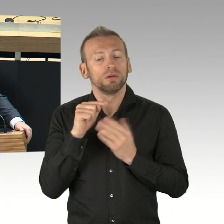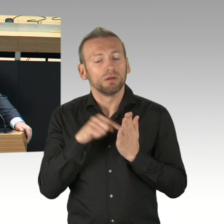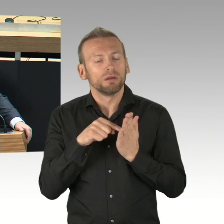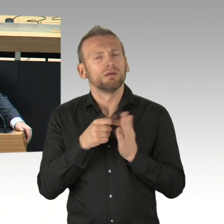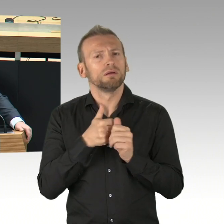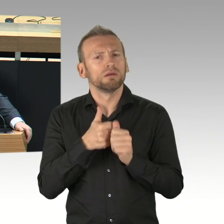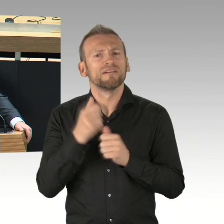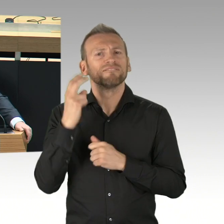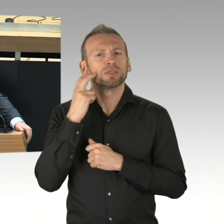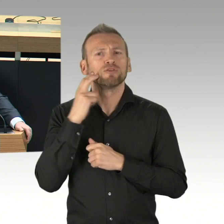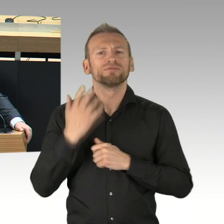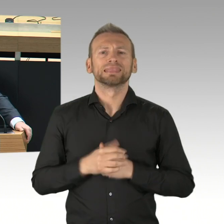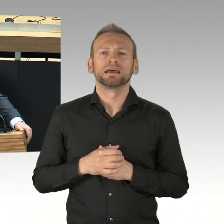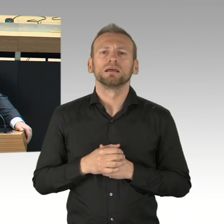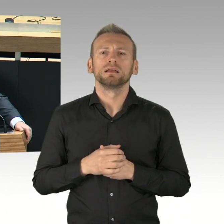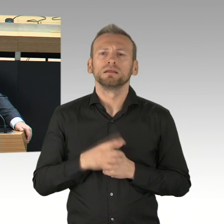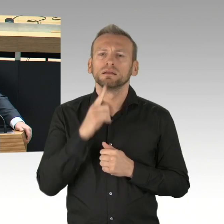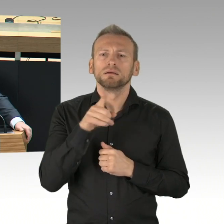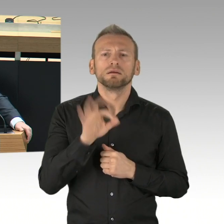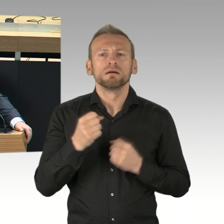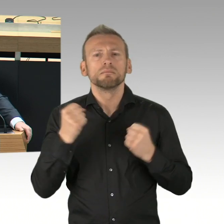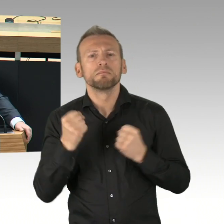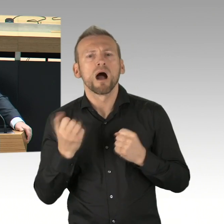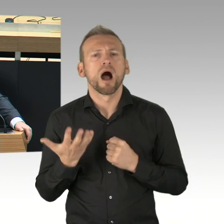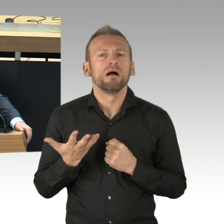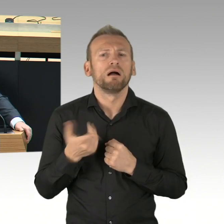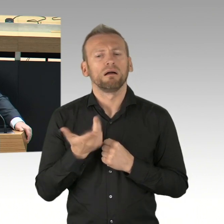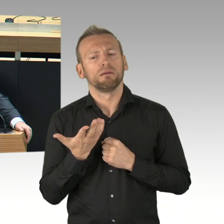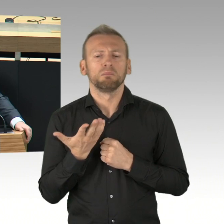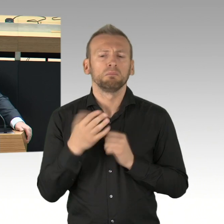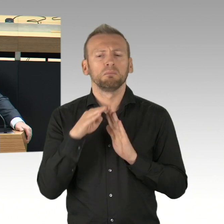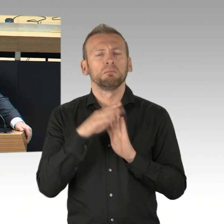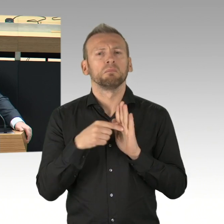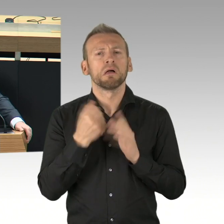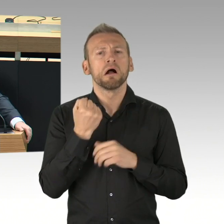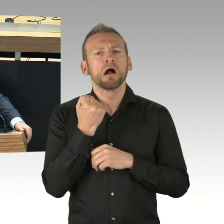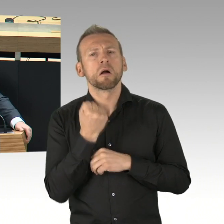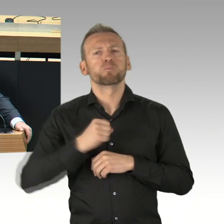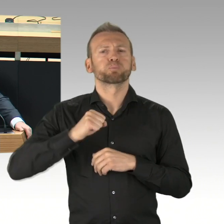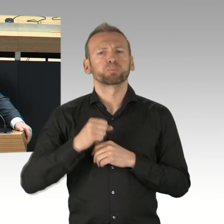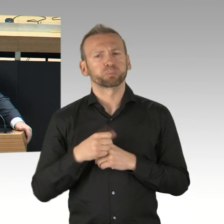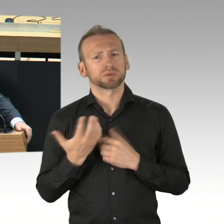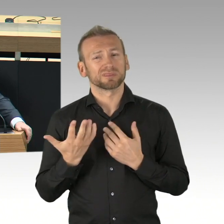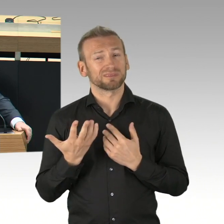Da bleiben 299 auf der Strecke, mein Lieber, da können Sie noch so schreien. Die bleiben auf der Strecke,